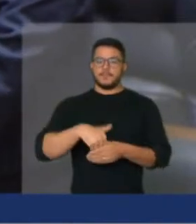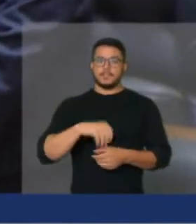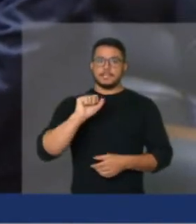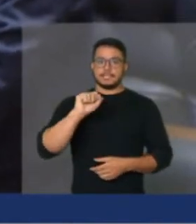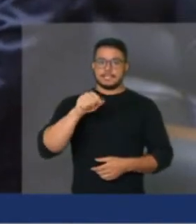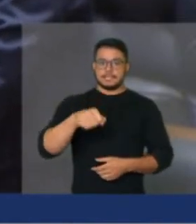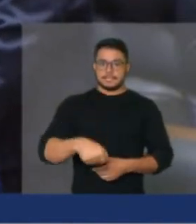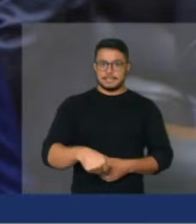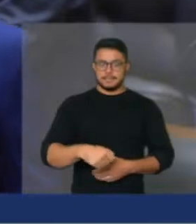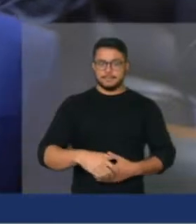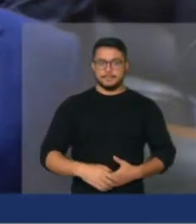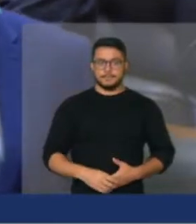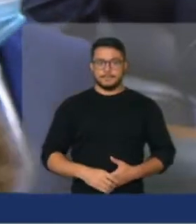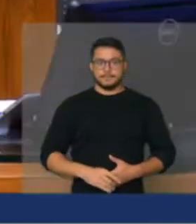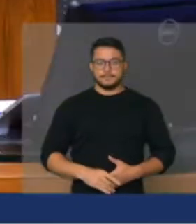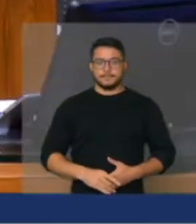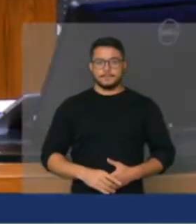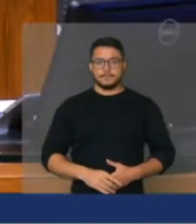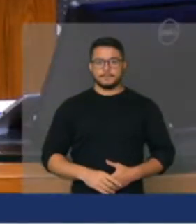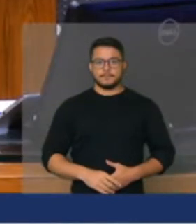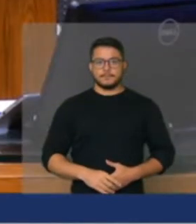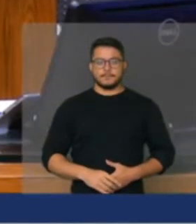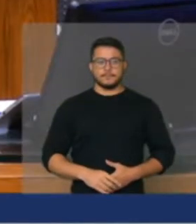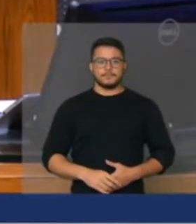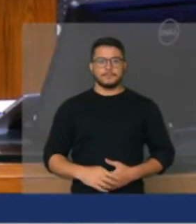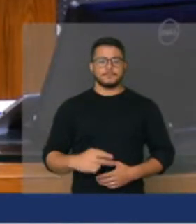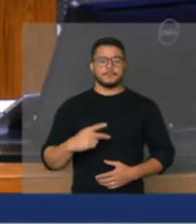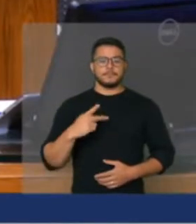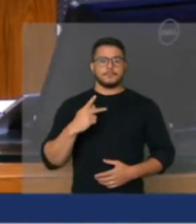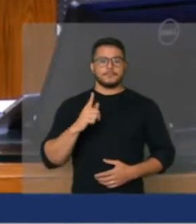[PRESIDENTE]: PL? -- [DEPUTADO]: SENHOR PRESIDENTE... SENHOR